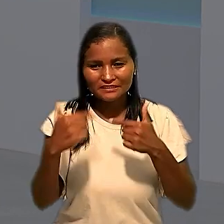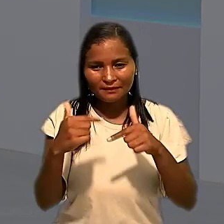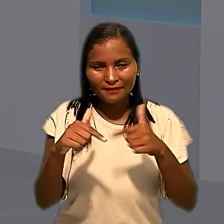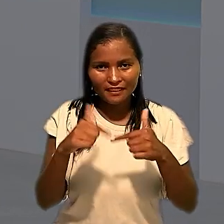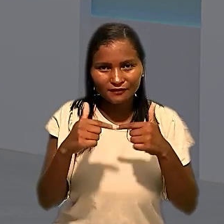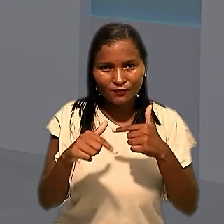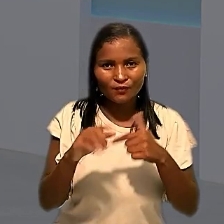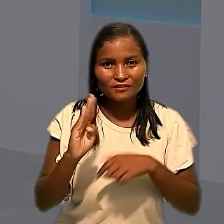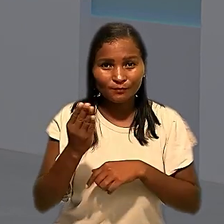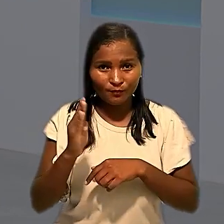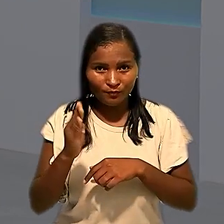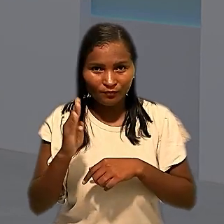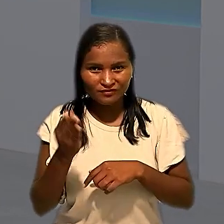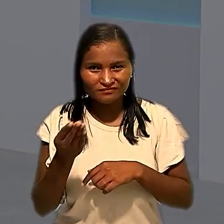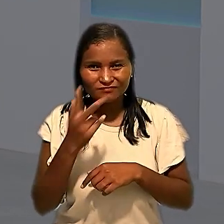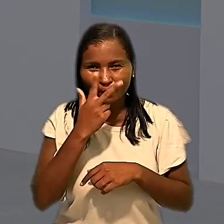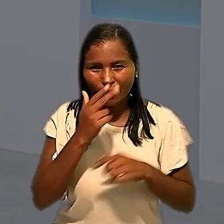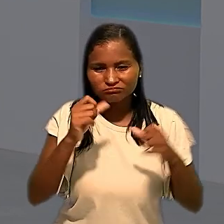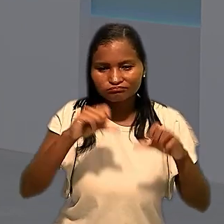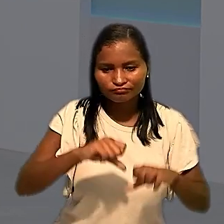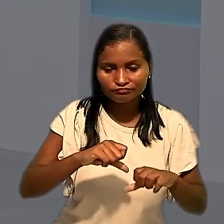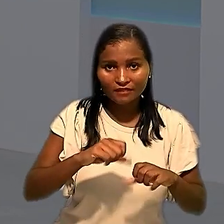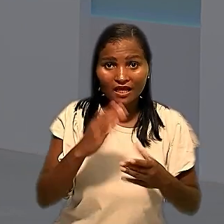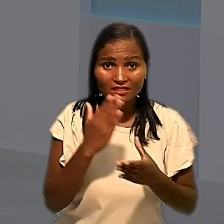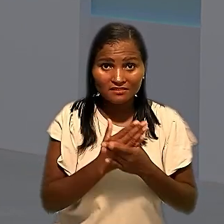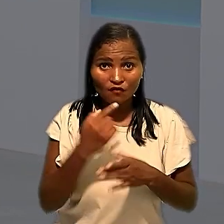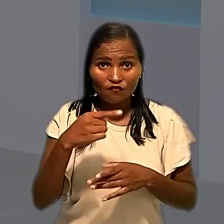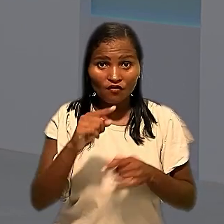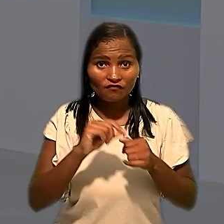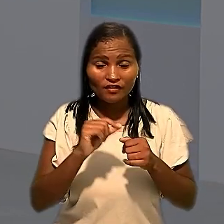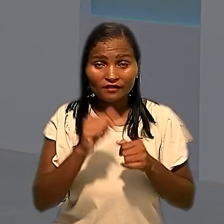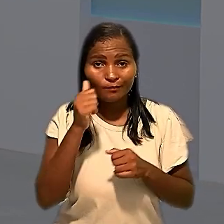de trabalho em São Paulo. A ação foi ajuizada por uma mulher e três homens,